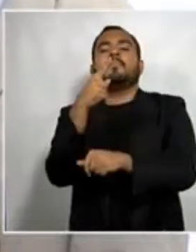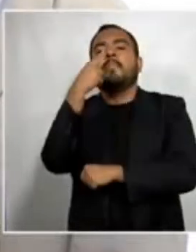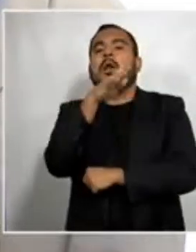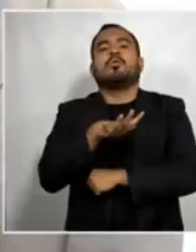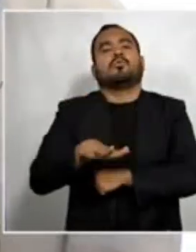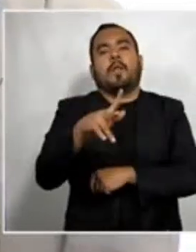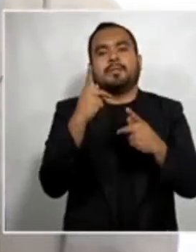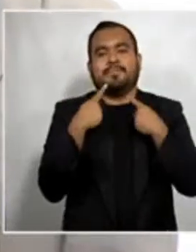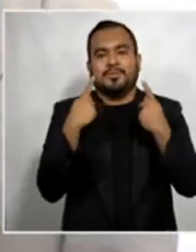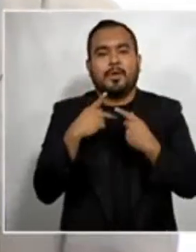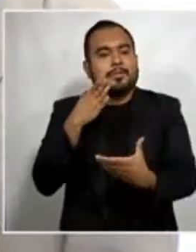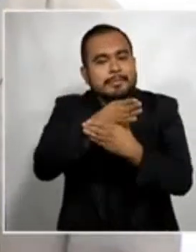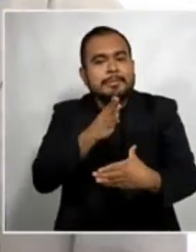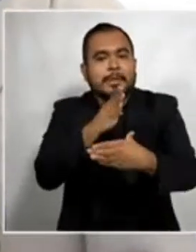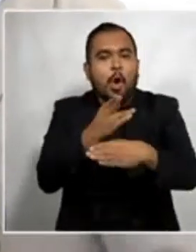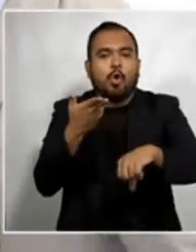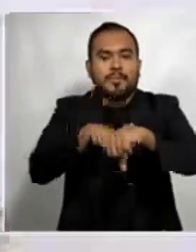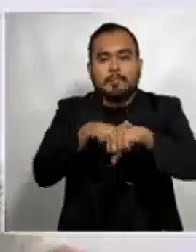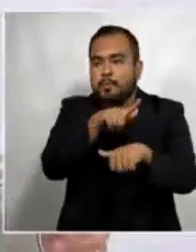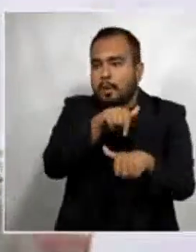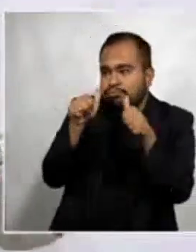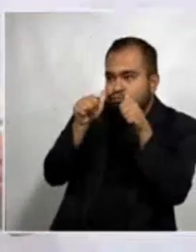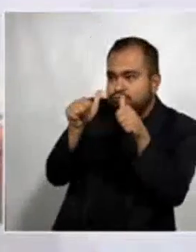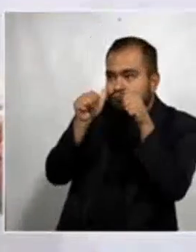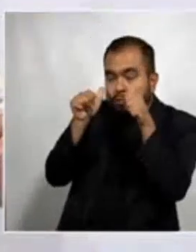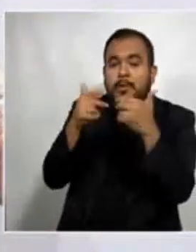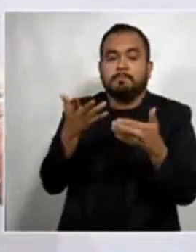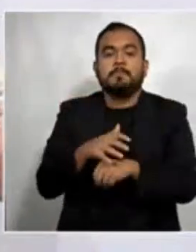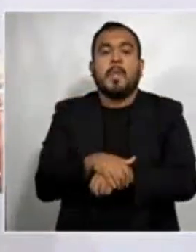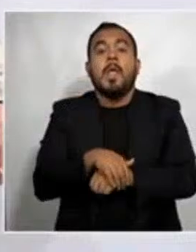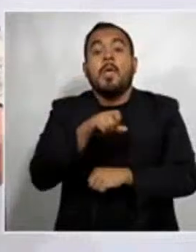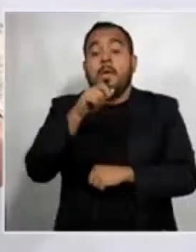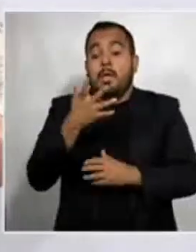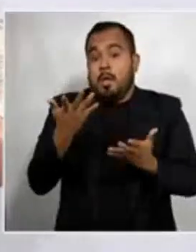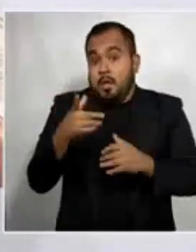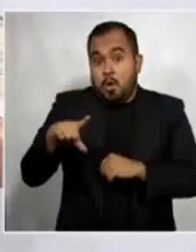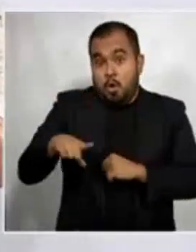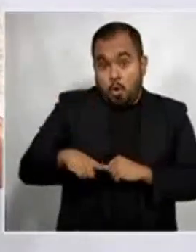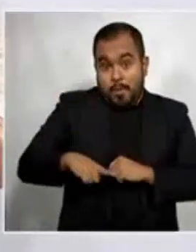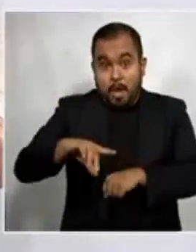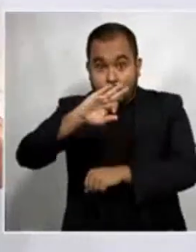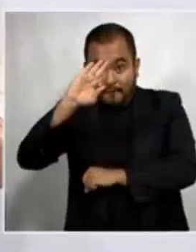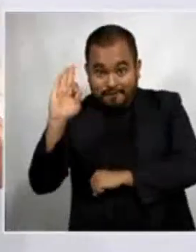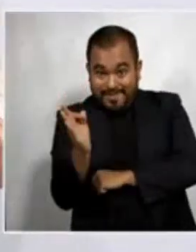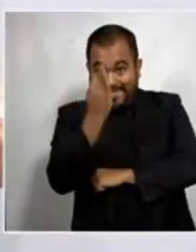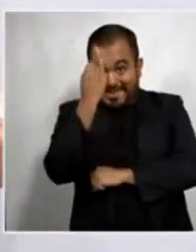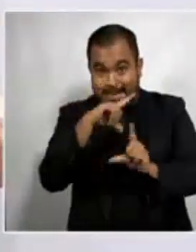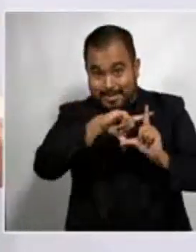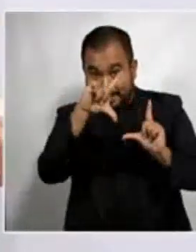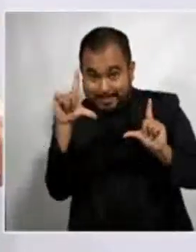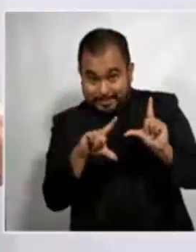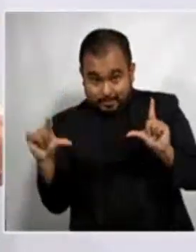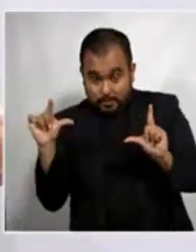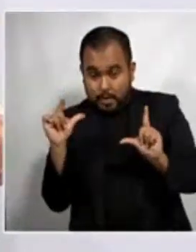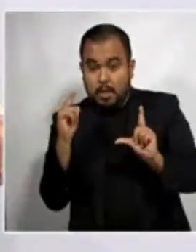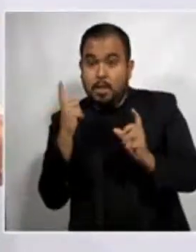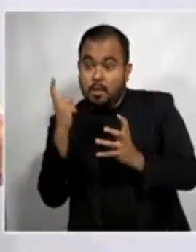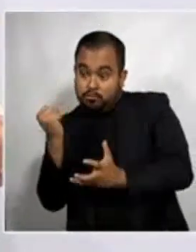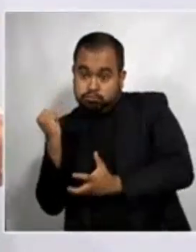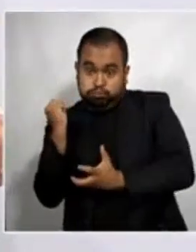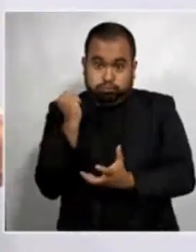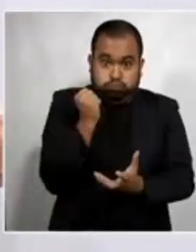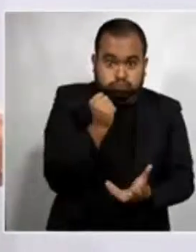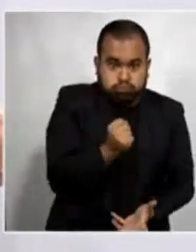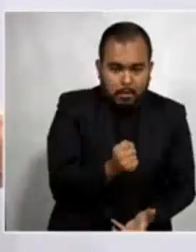así como el gobierno federal ha hecho esta importante inversión. Yo siempre he dicho,